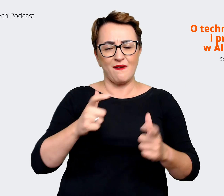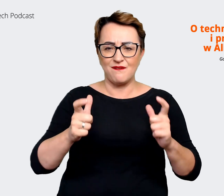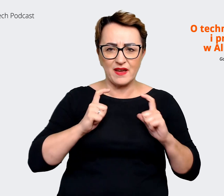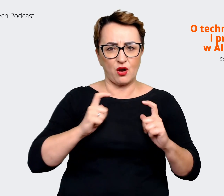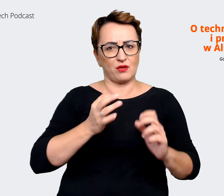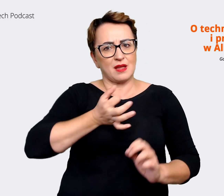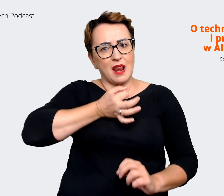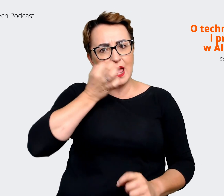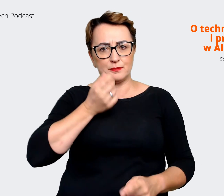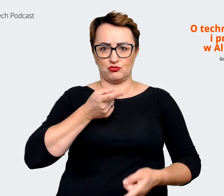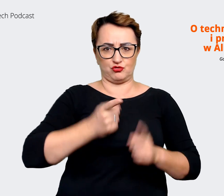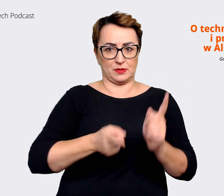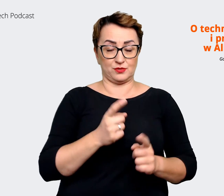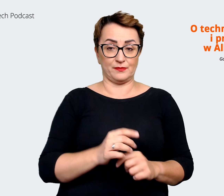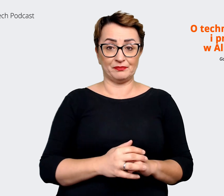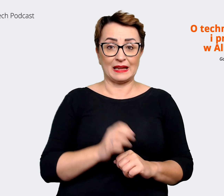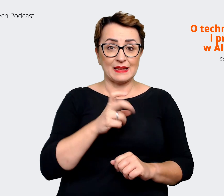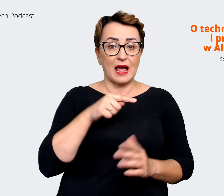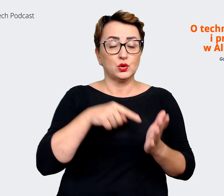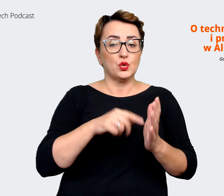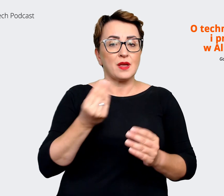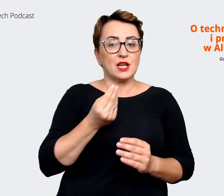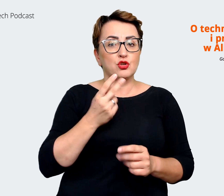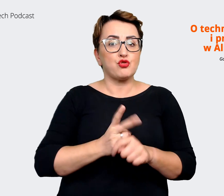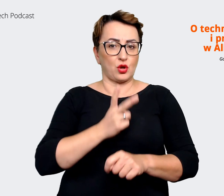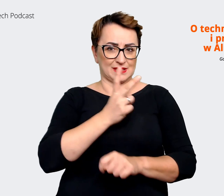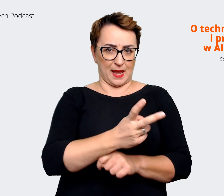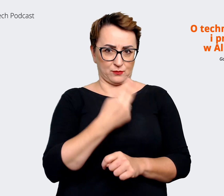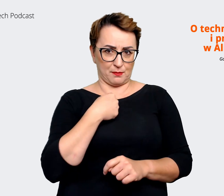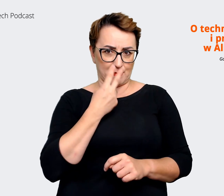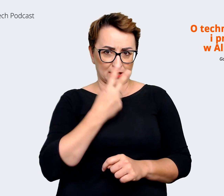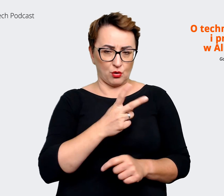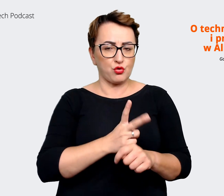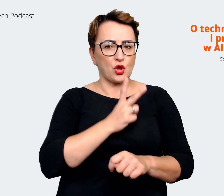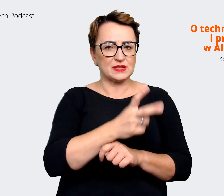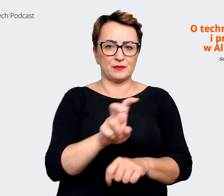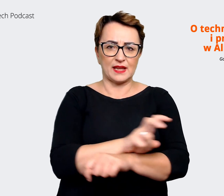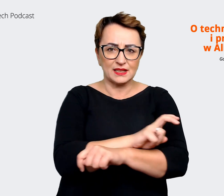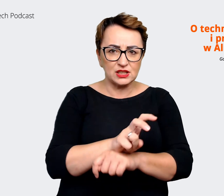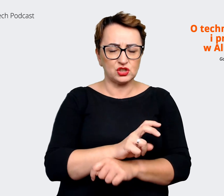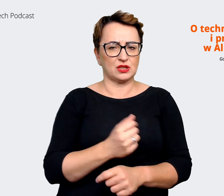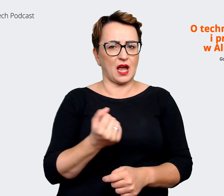Mariusz: Tutaj jest też patrzenie na dostępność. Dostępność taką techniczną i funkcjonalną. To jest